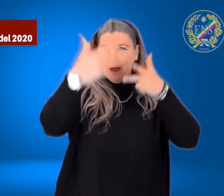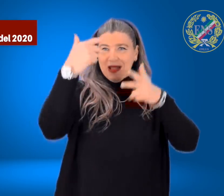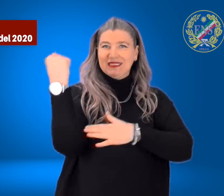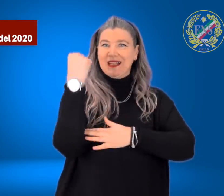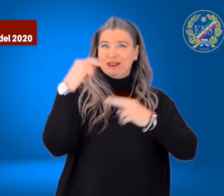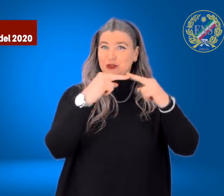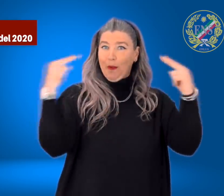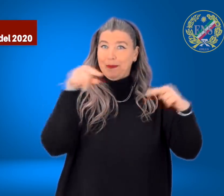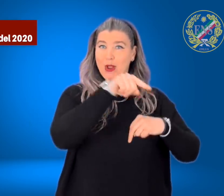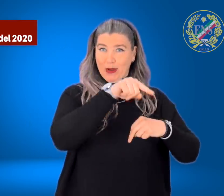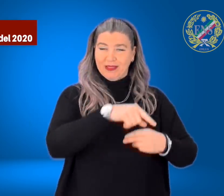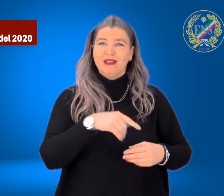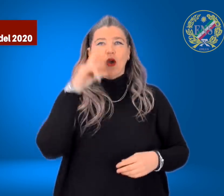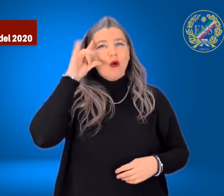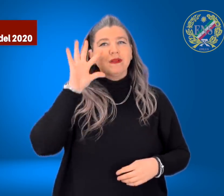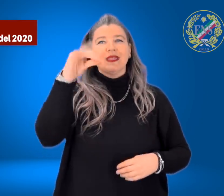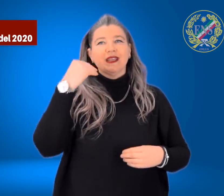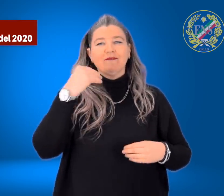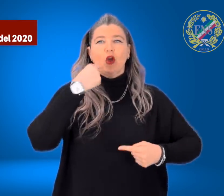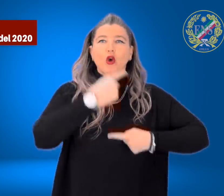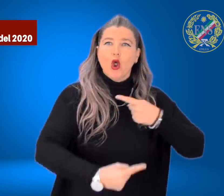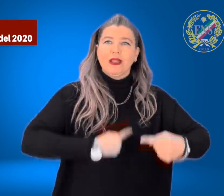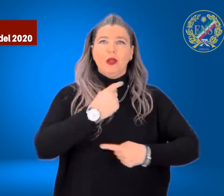e in particolare per il servizio di videochiamata, è autorizzato un contributo